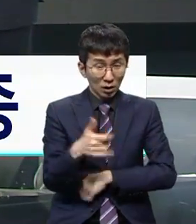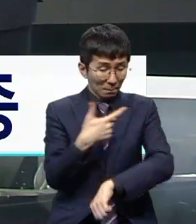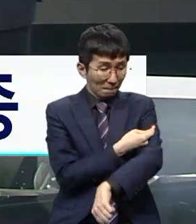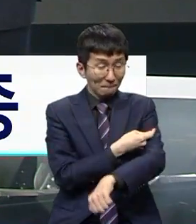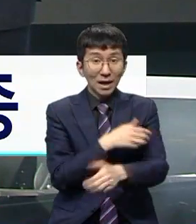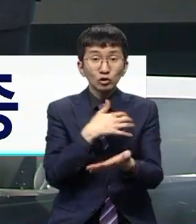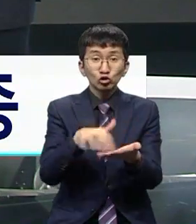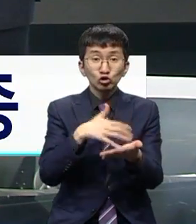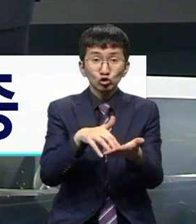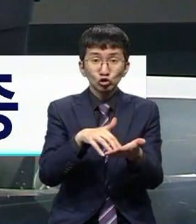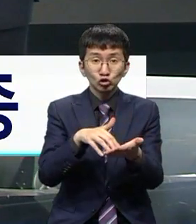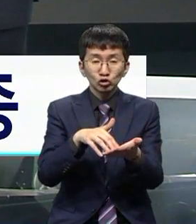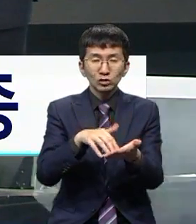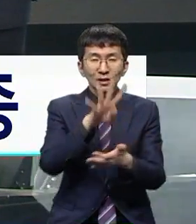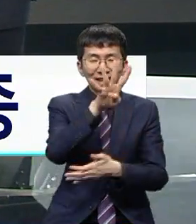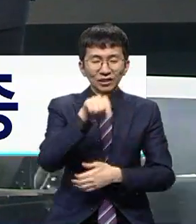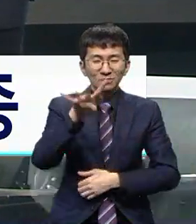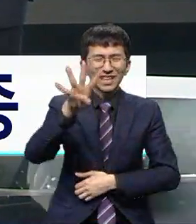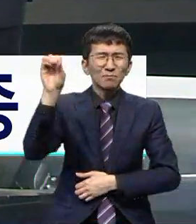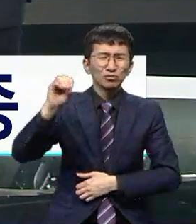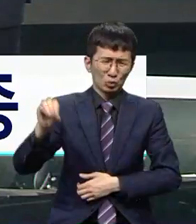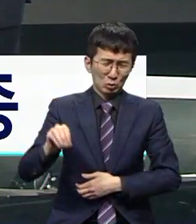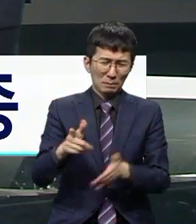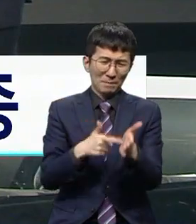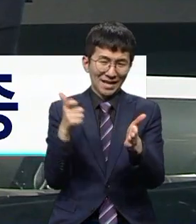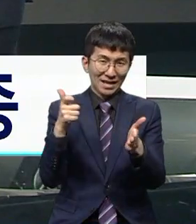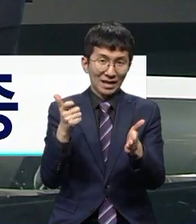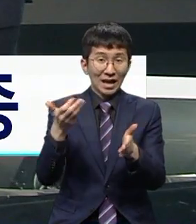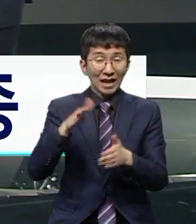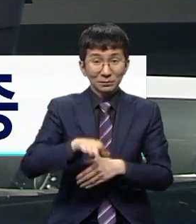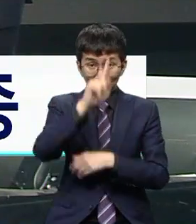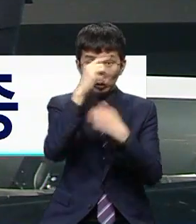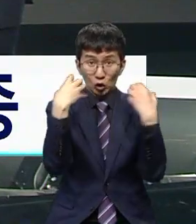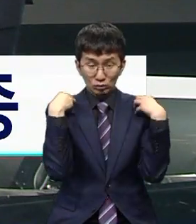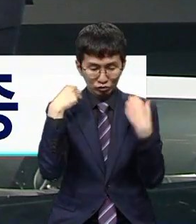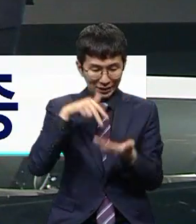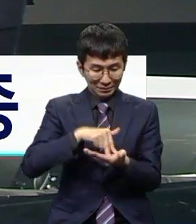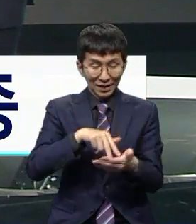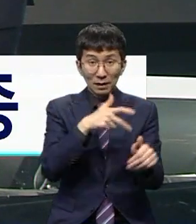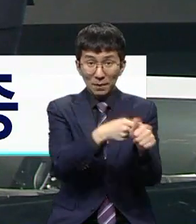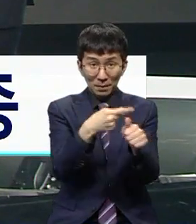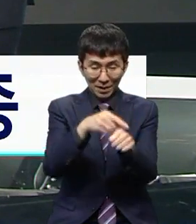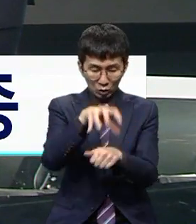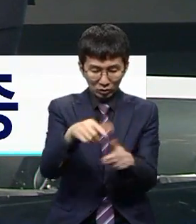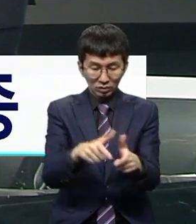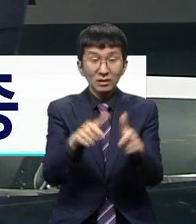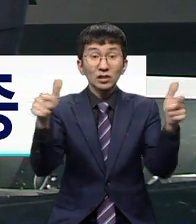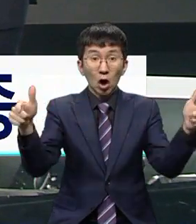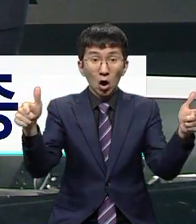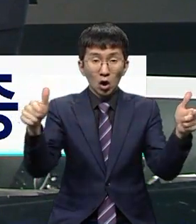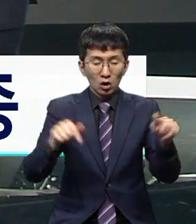전체 인구의 4.4%쯤 되는데 정부는 접종센터를 더 늘려서 다음 달 말부터는